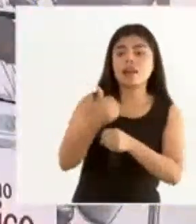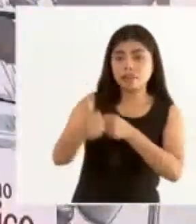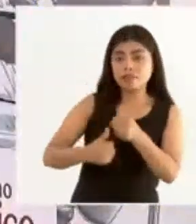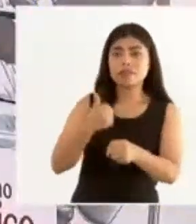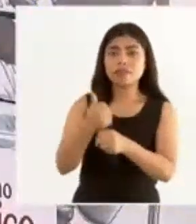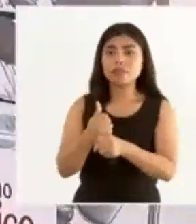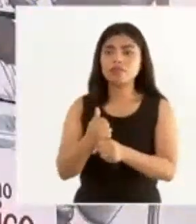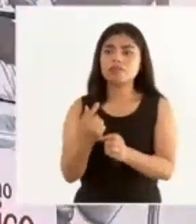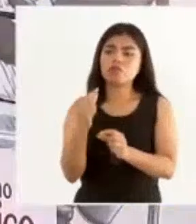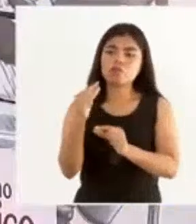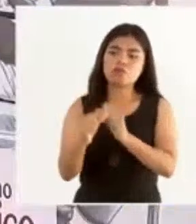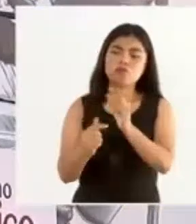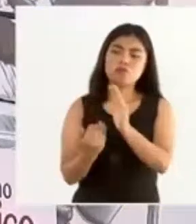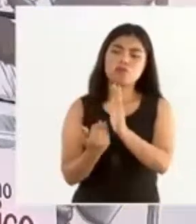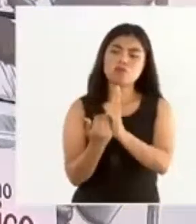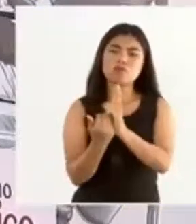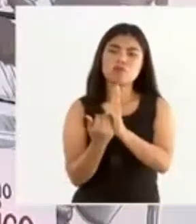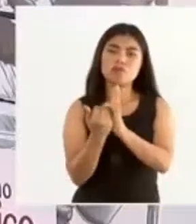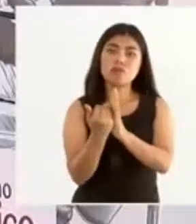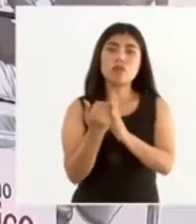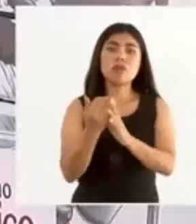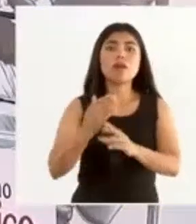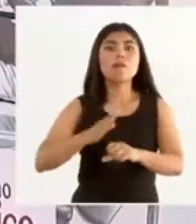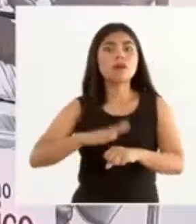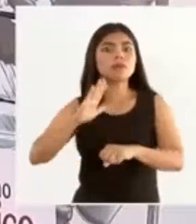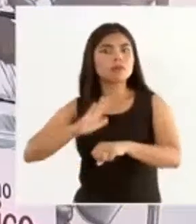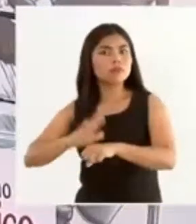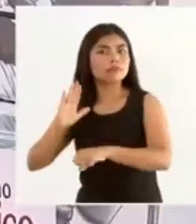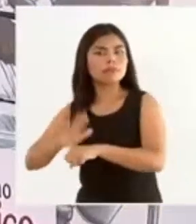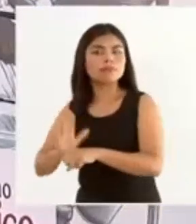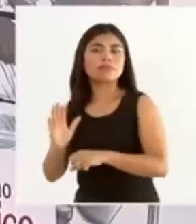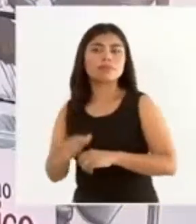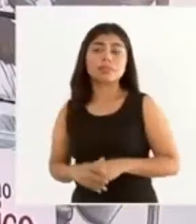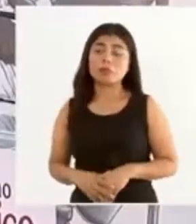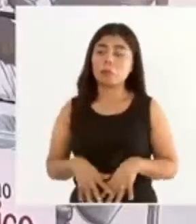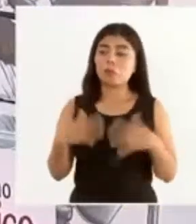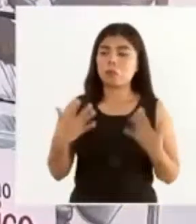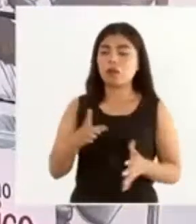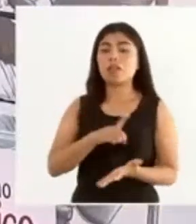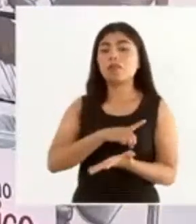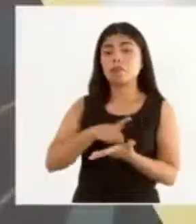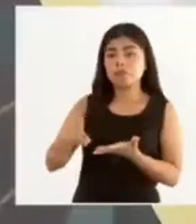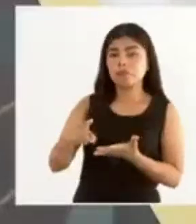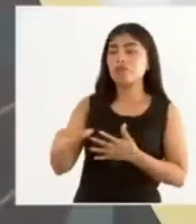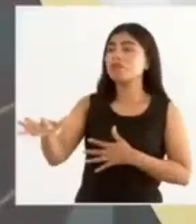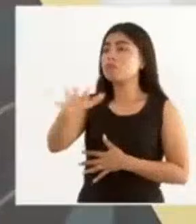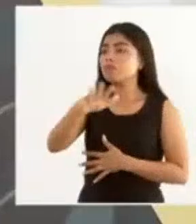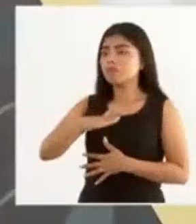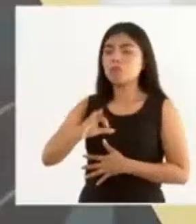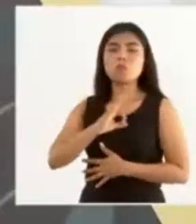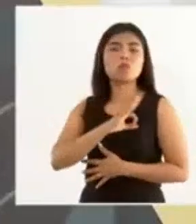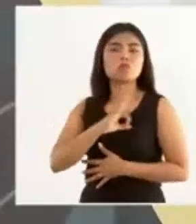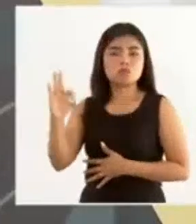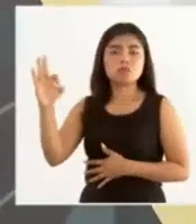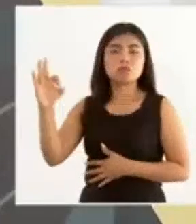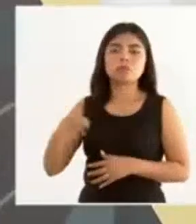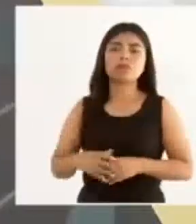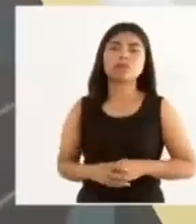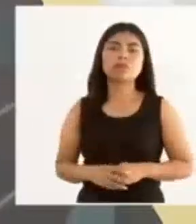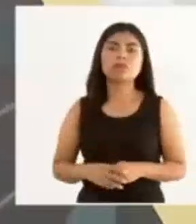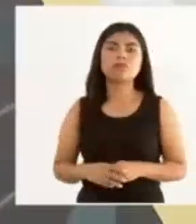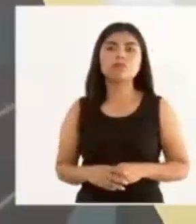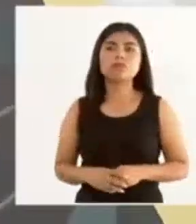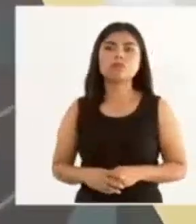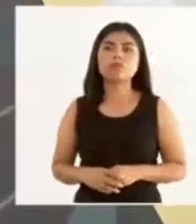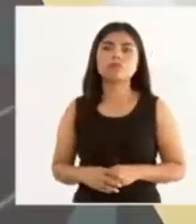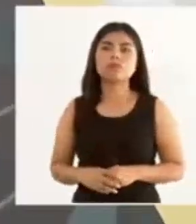cada año. Todos esos son derechos hoy del pueblo de México y por supuesto hay nuevos programas del